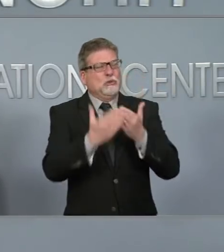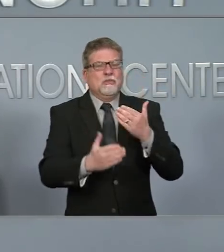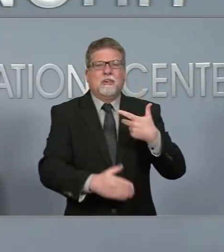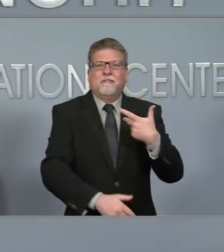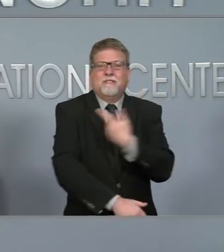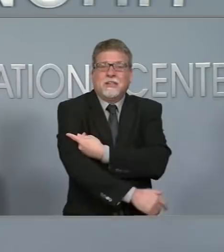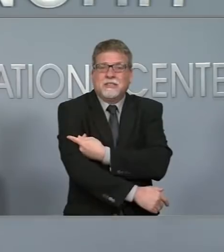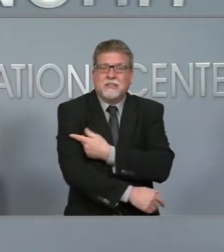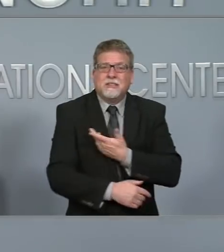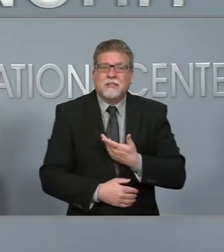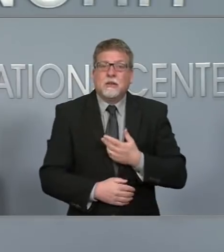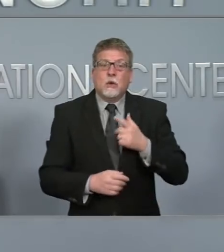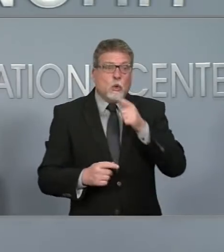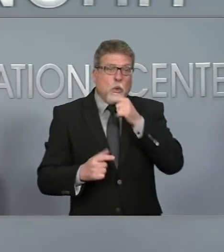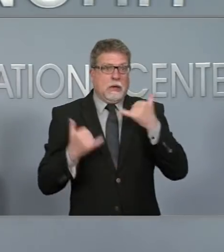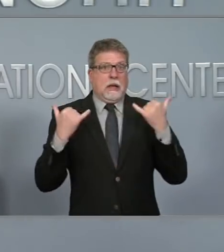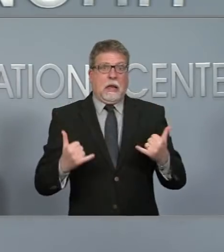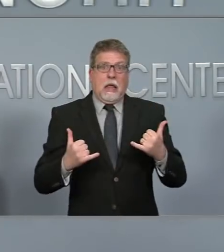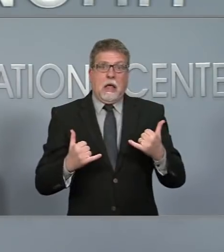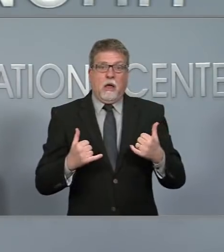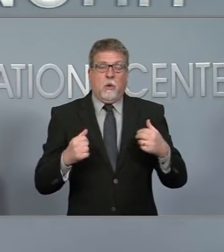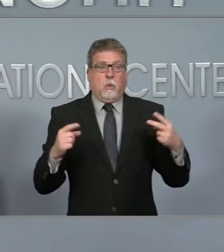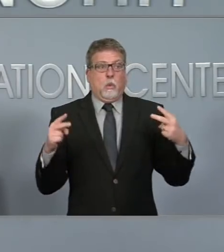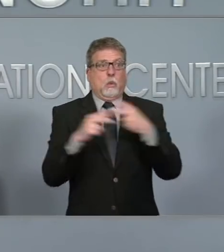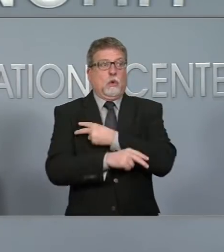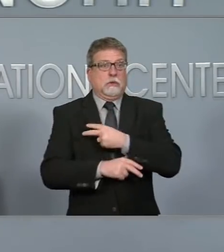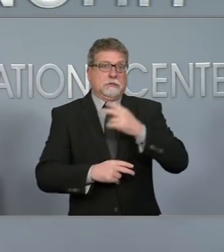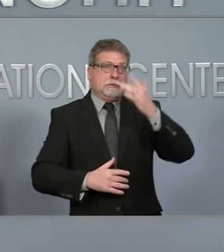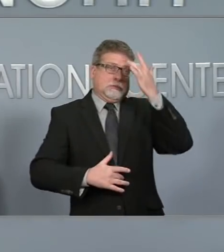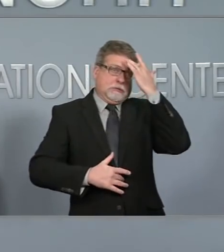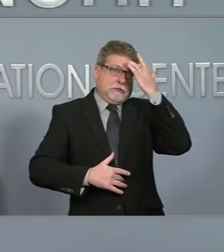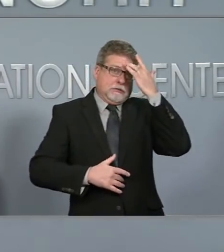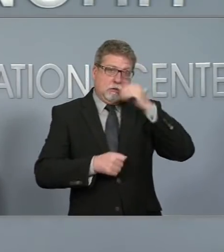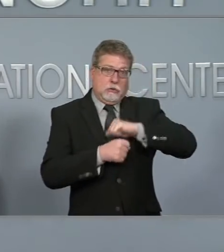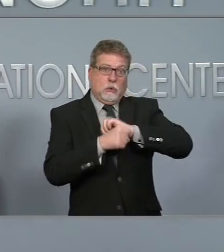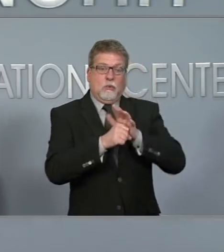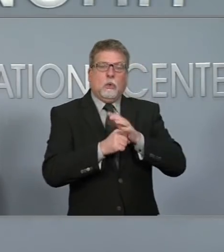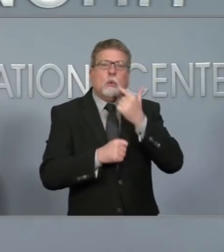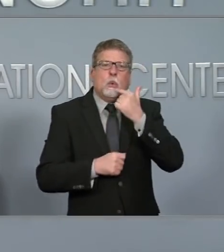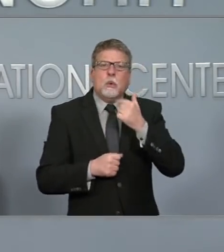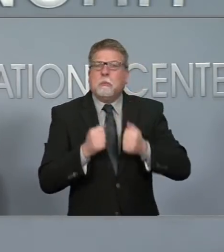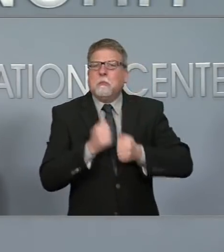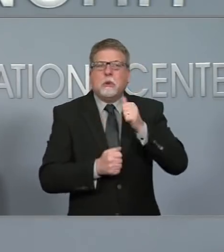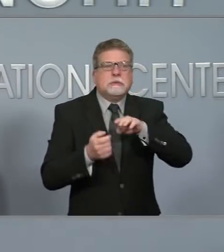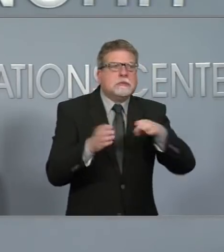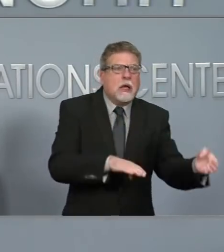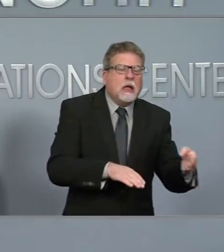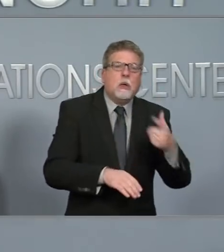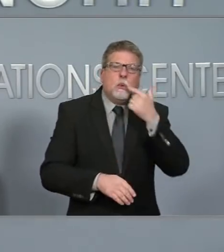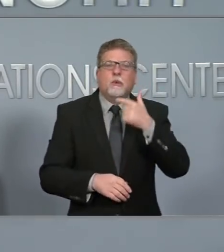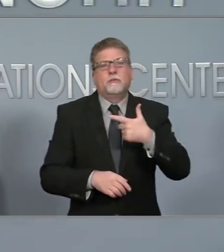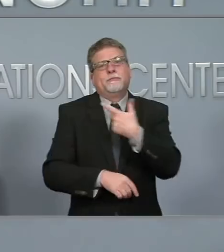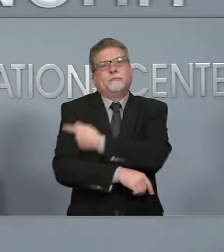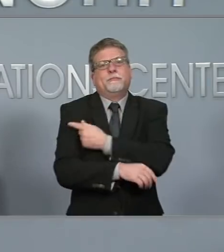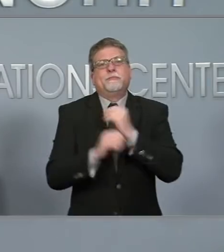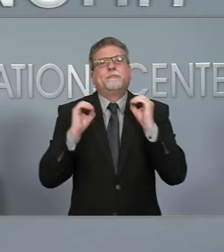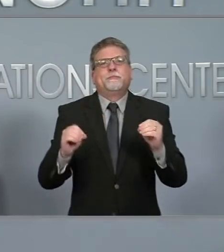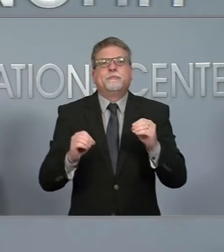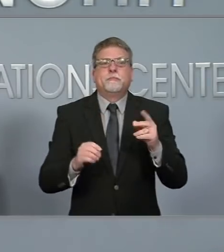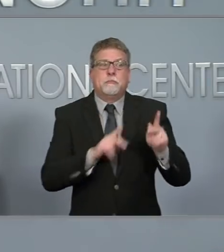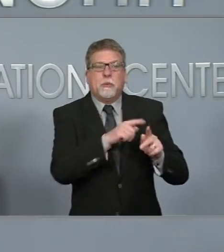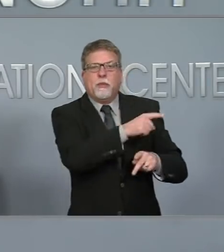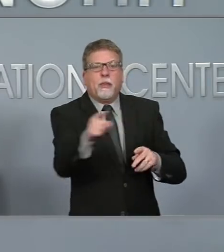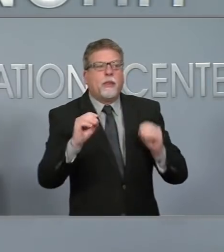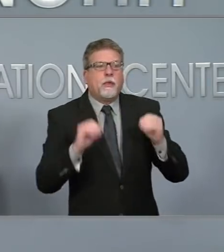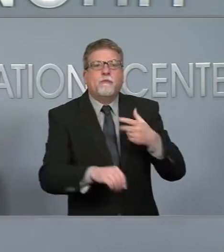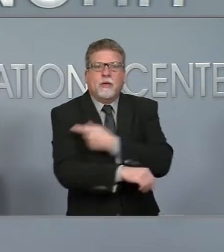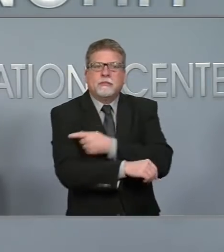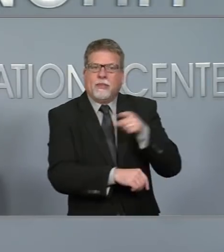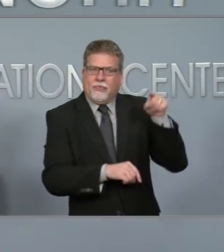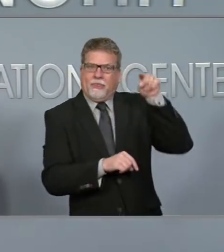protección contra enfermedades